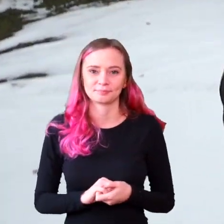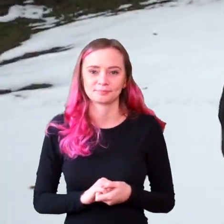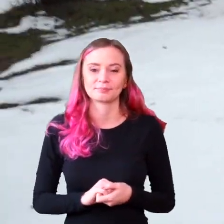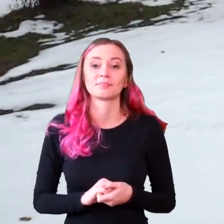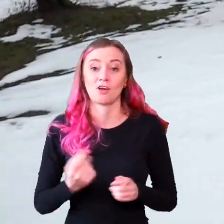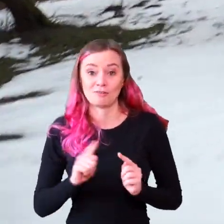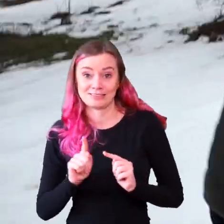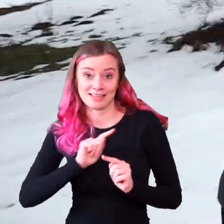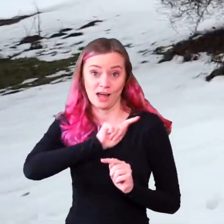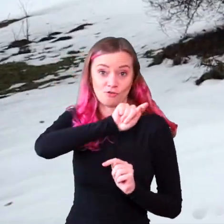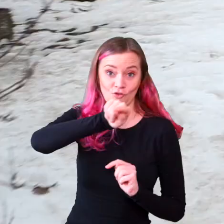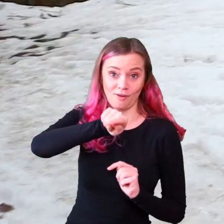A za rohem...